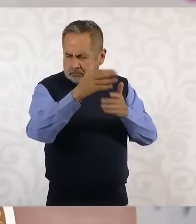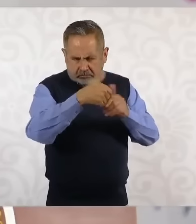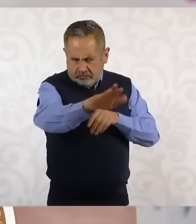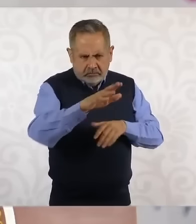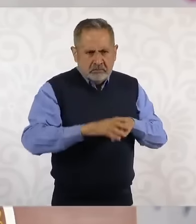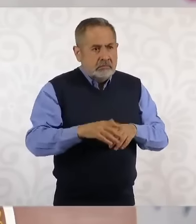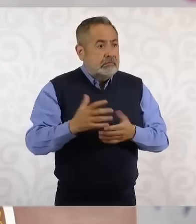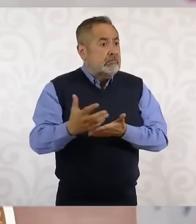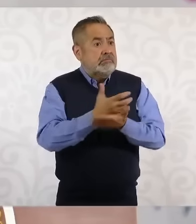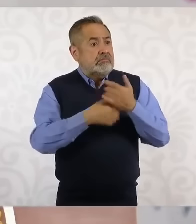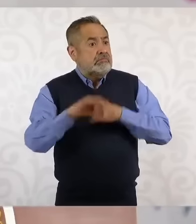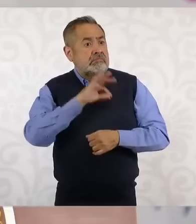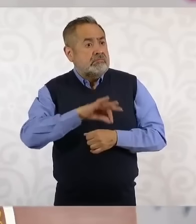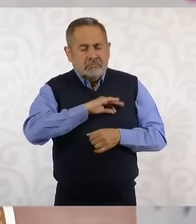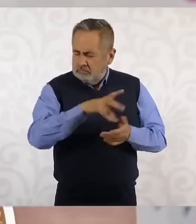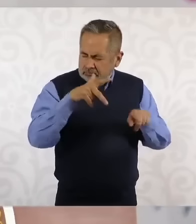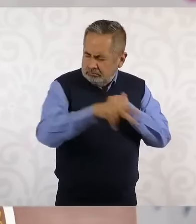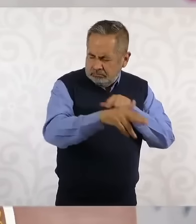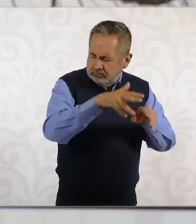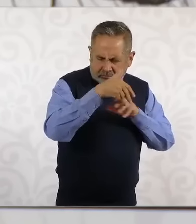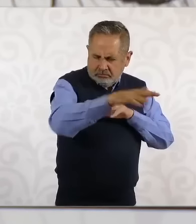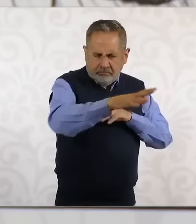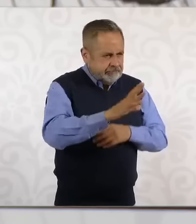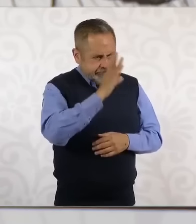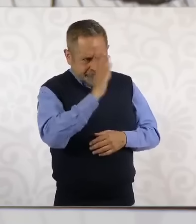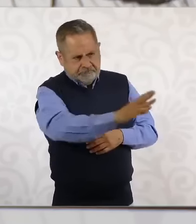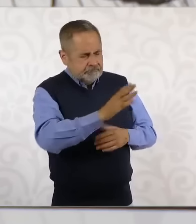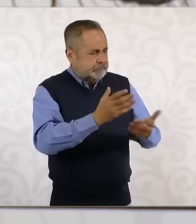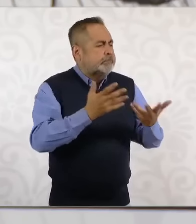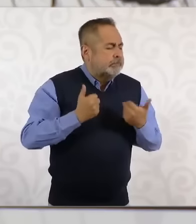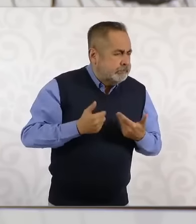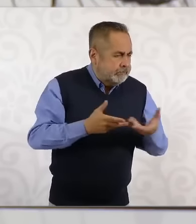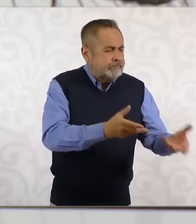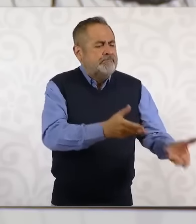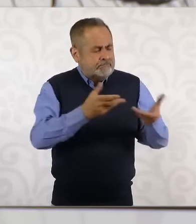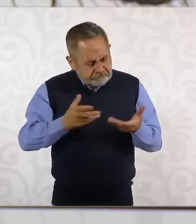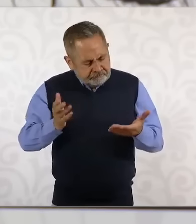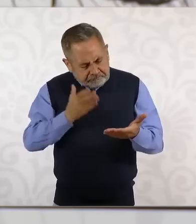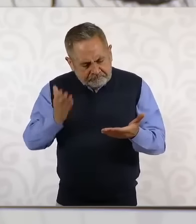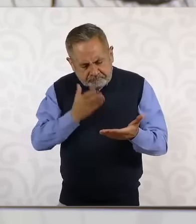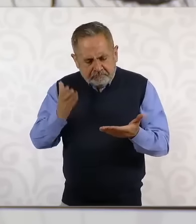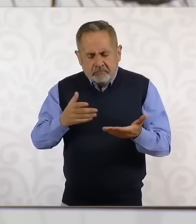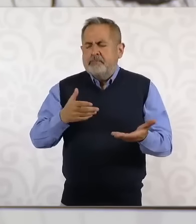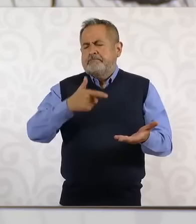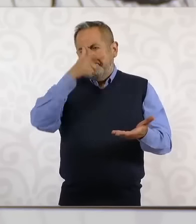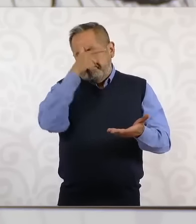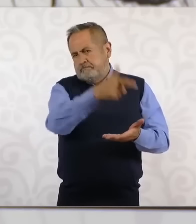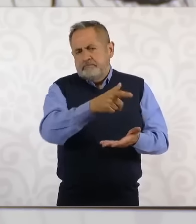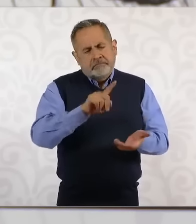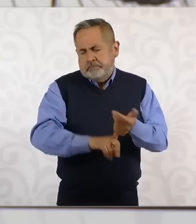ganan supuestamente de andar cobrando y segundo porque es muy injusto este eh esta ofensiva que